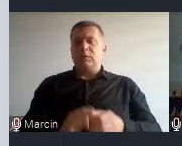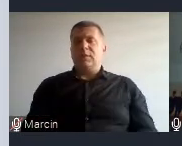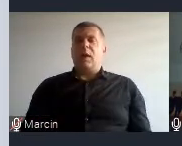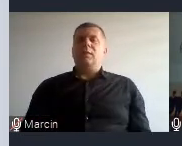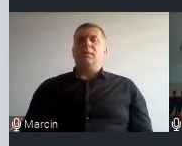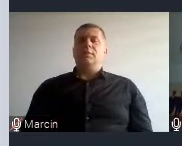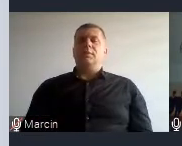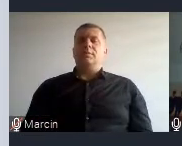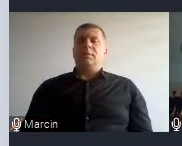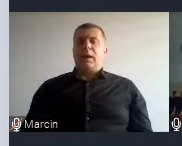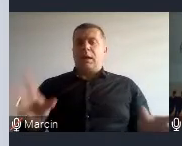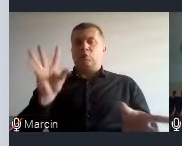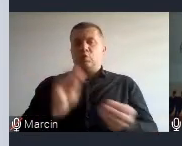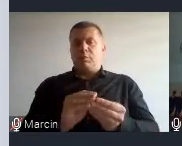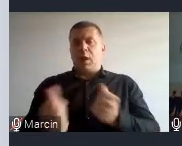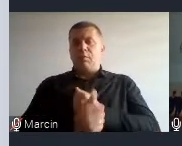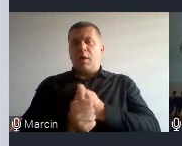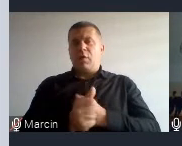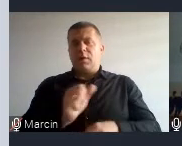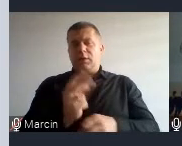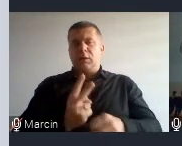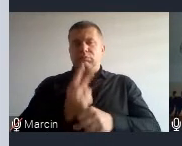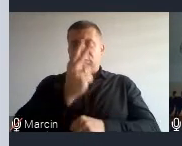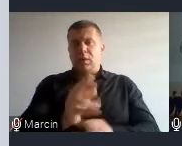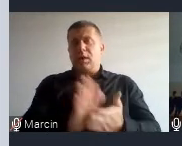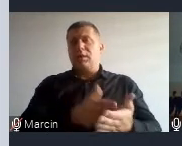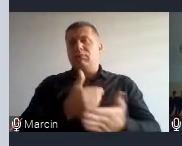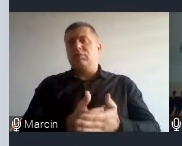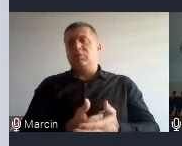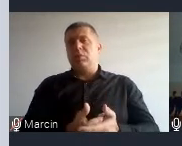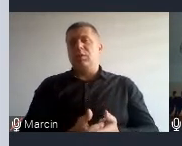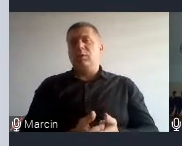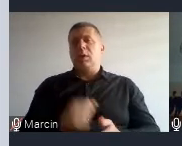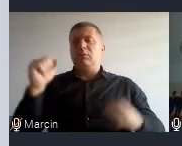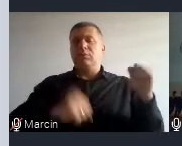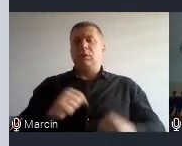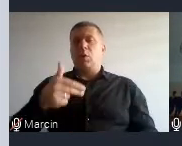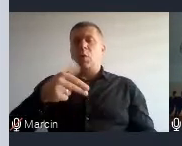które w sumie powodują przekroczenie na przykład progów przetargów Unijnych